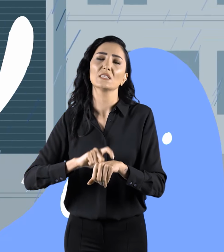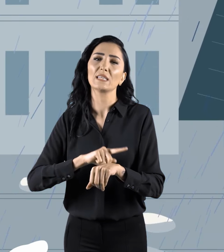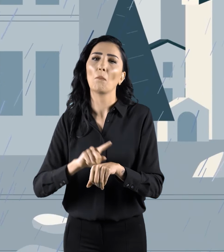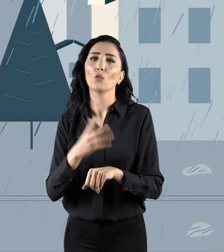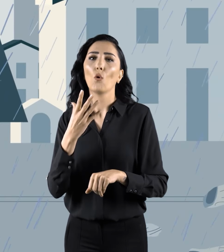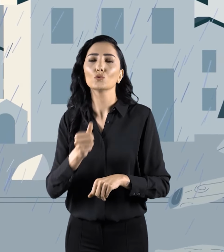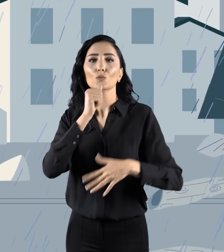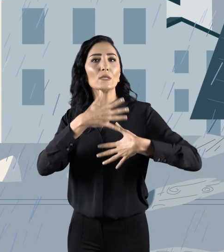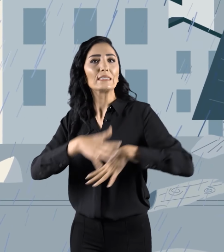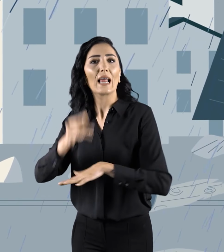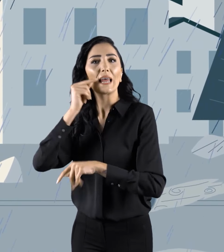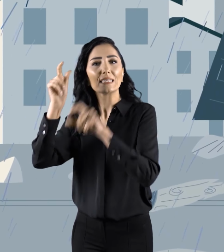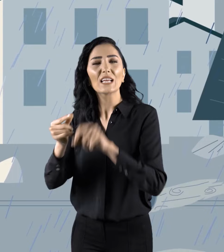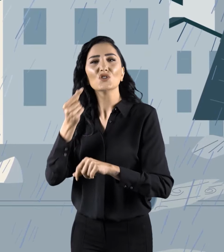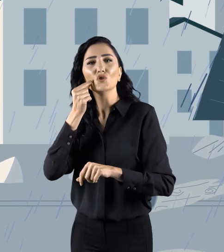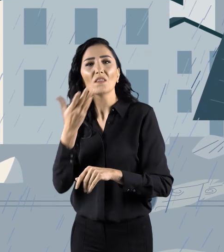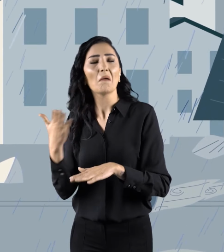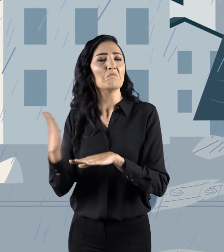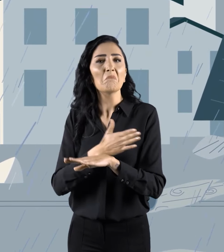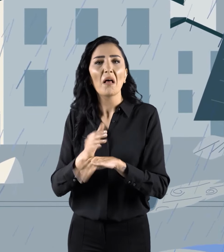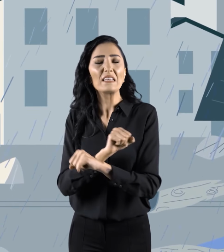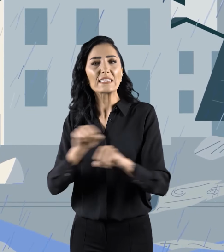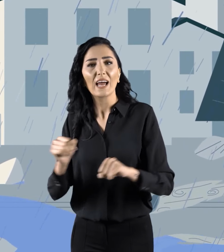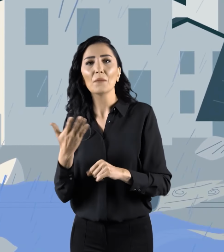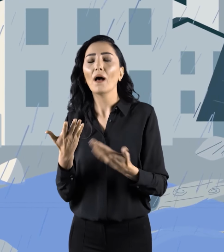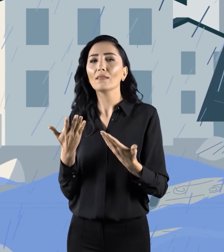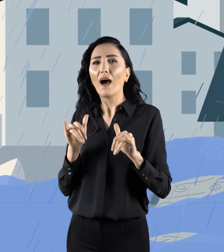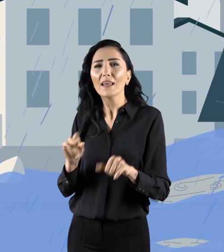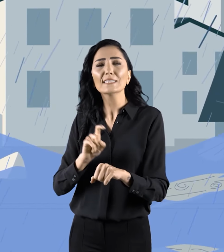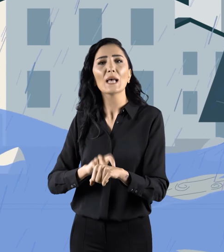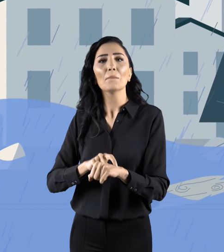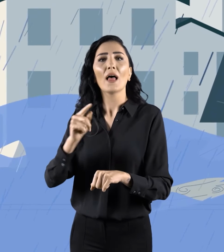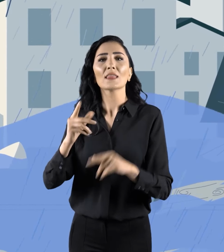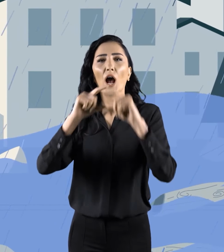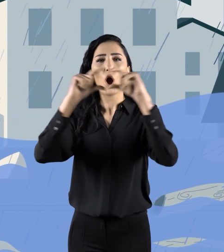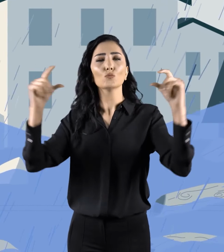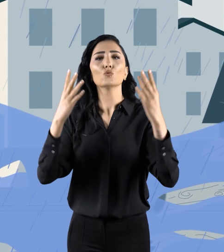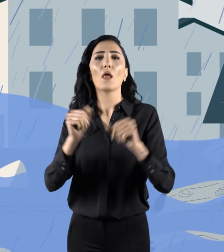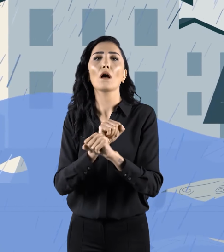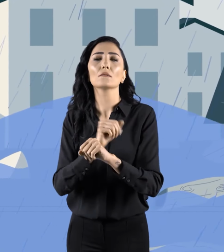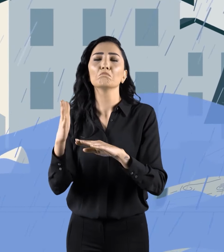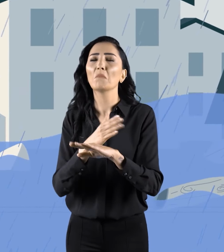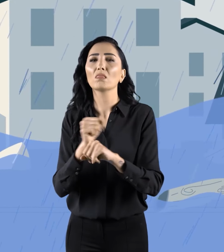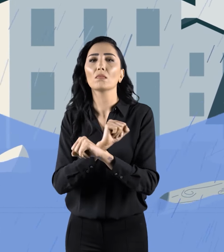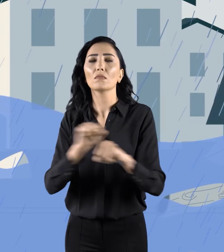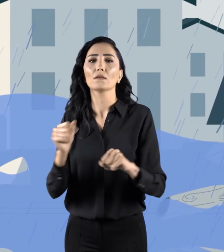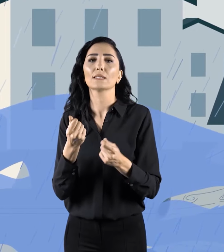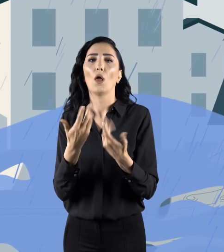Seller insanların hem can hem mal kaybına, aynı zamanda da kamusal olarak da maddi kayıplara uğramamıza neden olur.